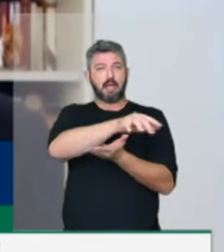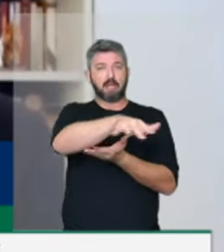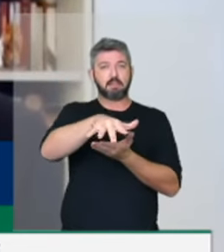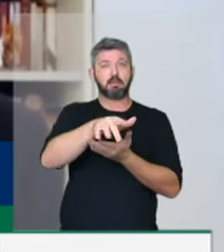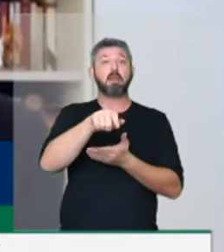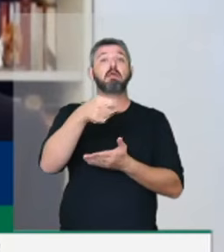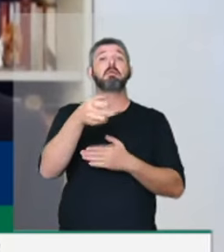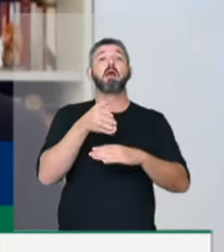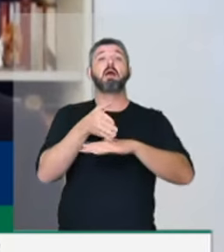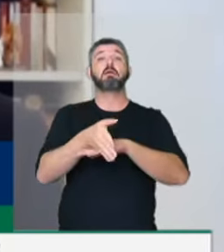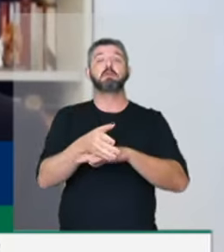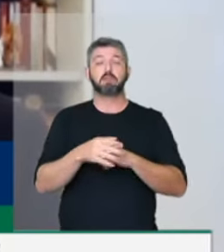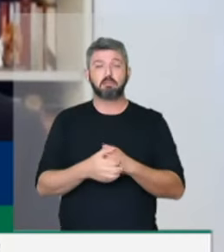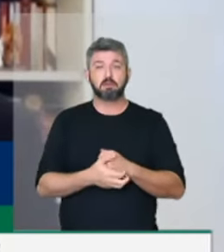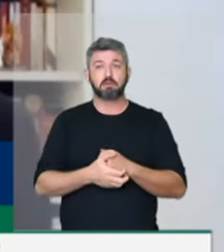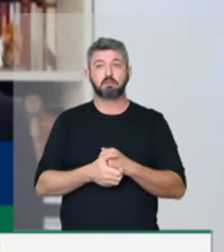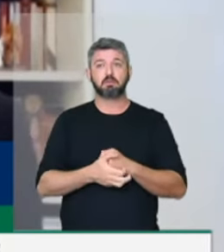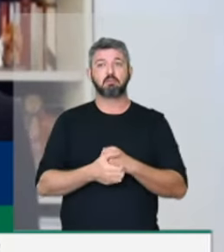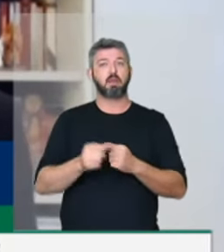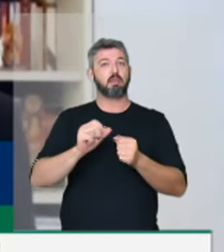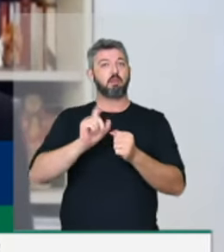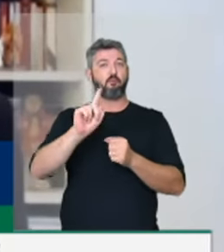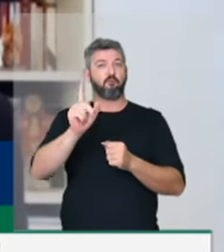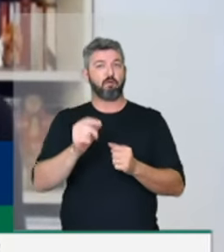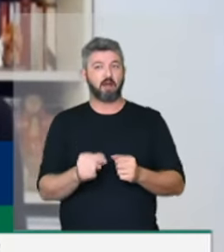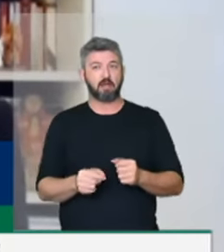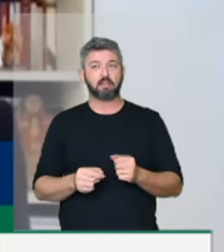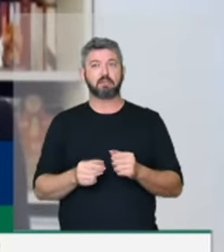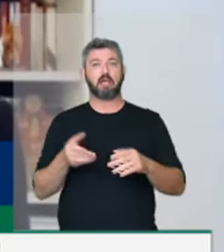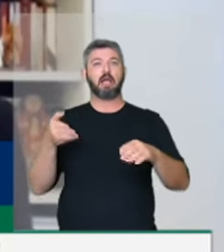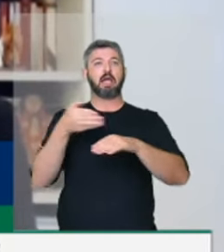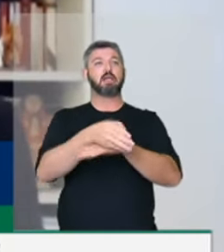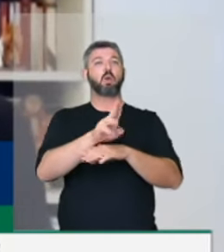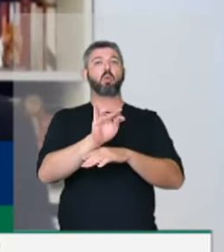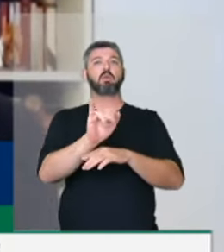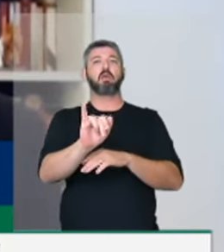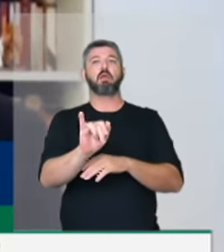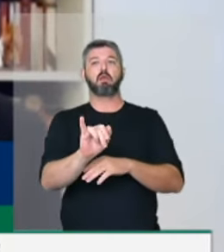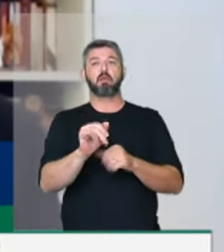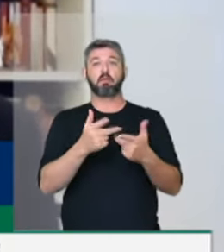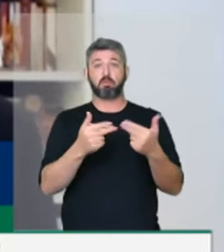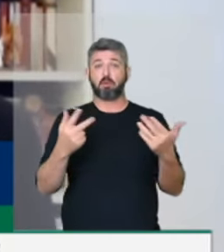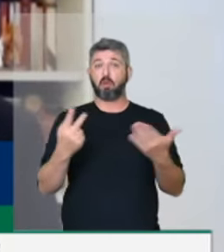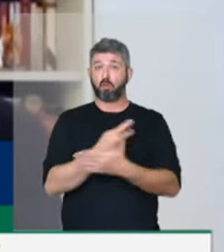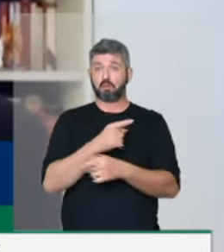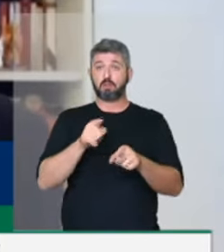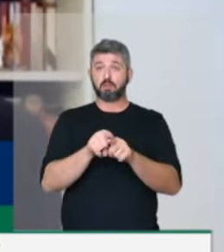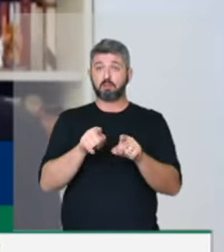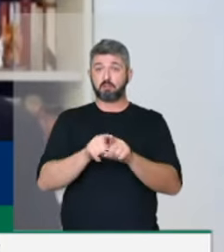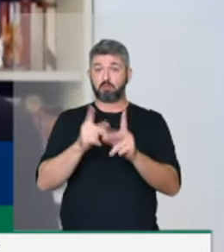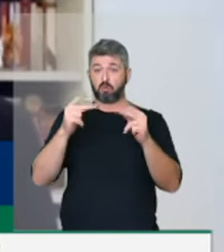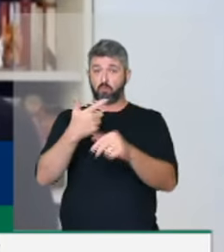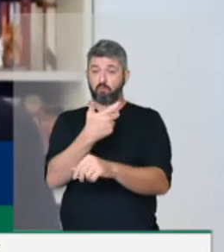AQUILO QUE ESTÁ OCORRENDO TAMBÉM NO ACESSO ÀS VACINAS COMO FOI DENUNCIADO HOJE QUE A PARCERIA PRIVADA... ESTÁ ABRINDO BRECHA PARA FURA-FILA